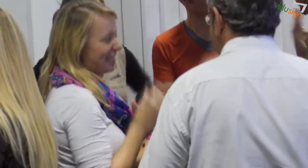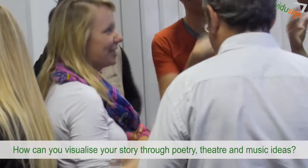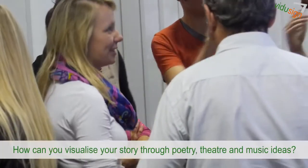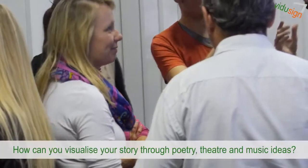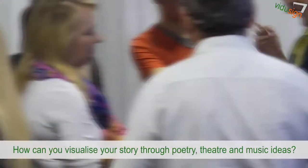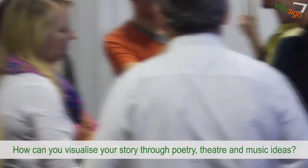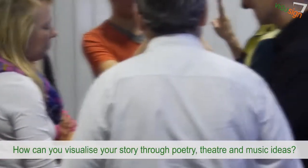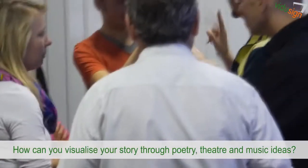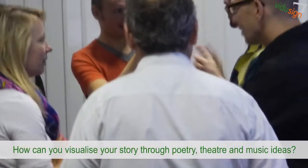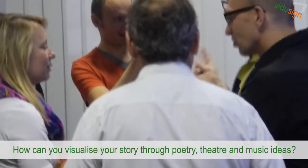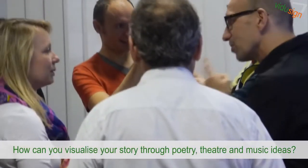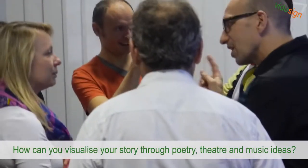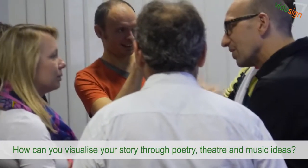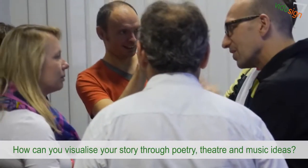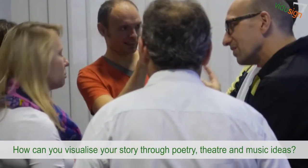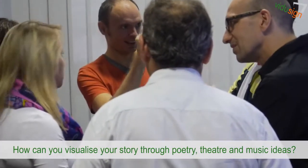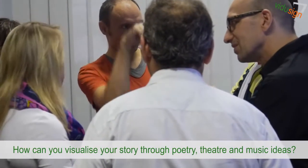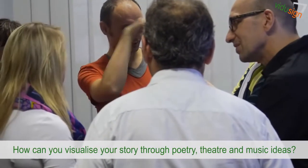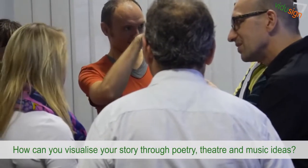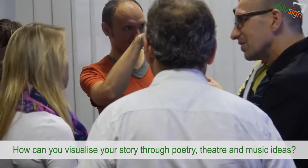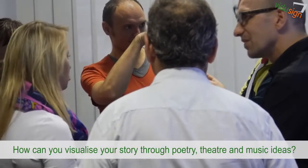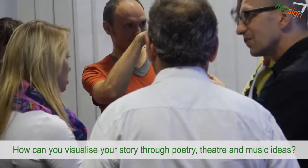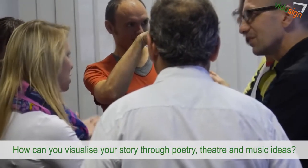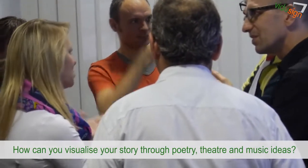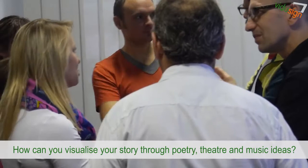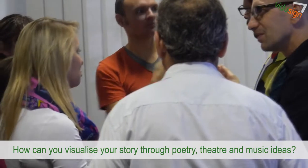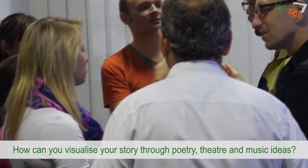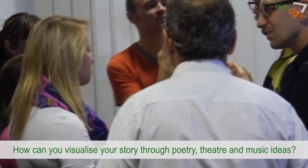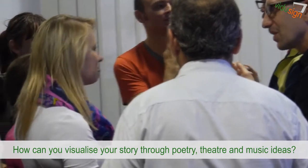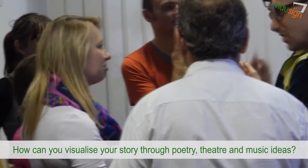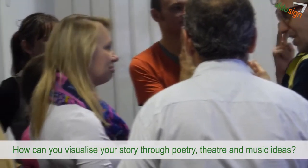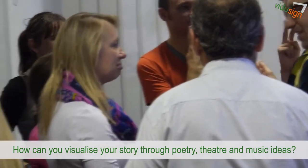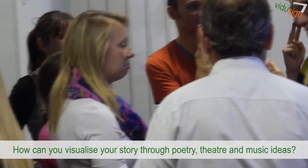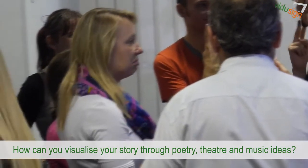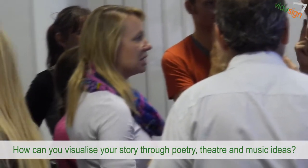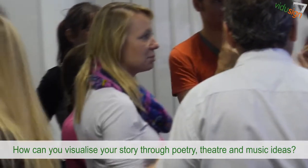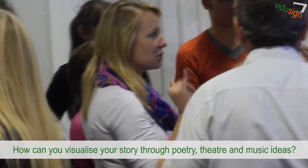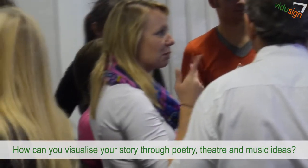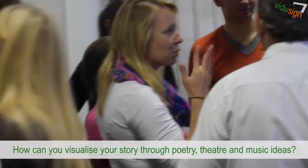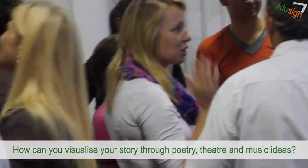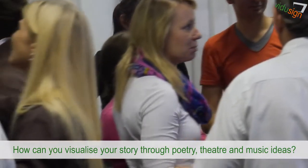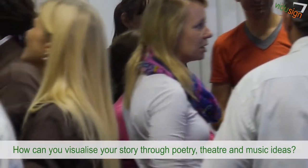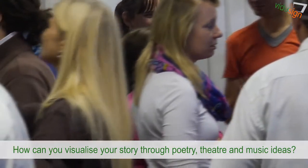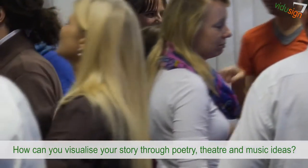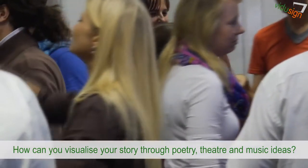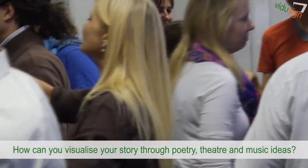¿Cómo puedes visualizarla a través de la música o el teatro?